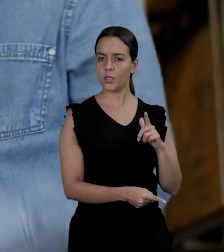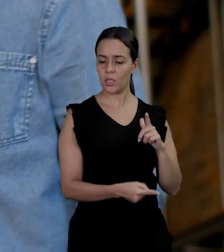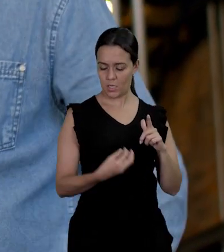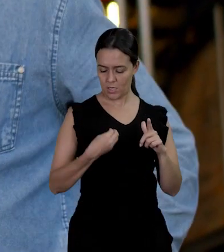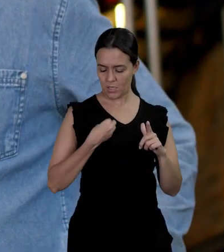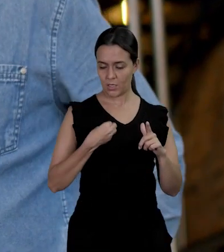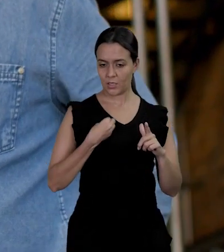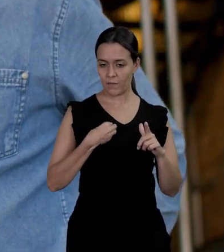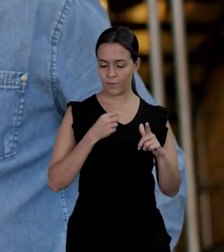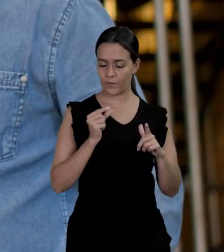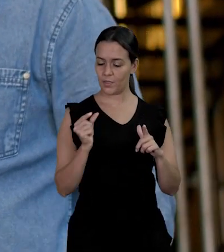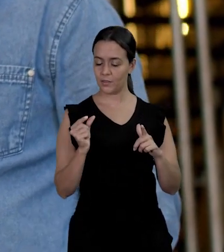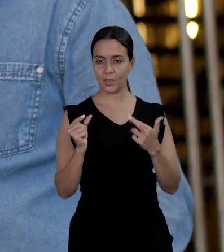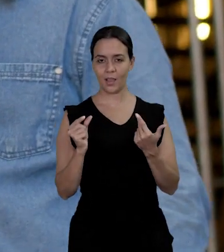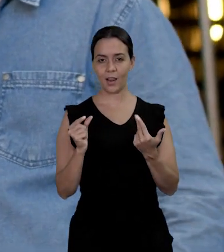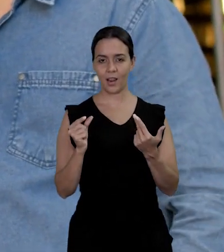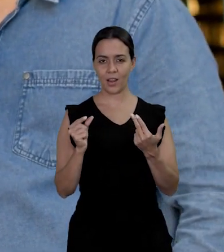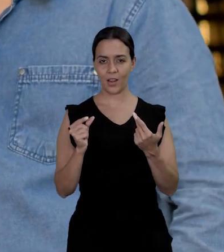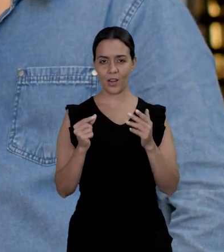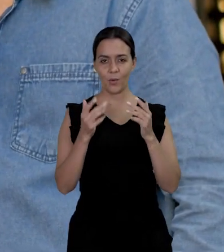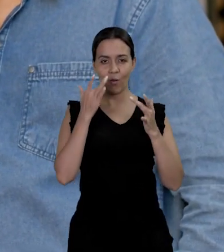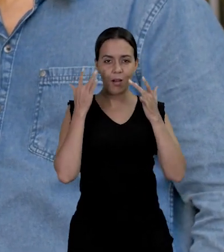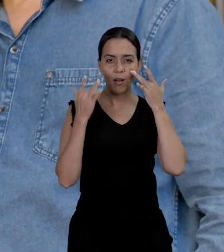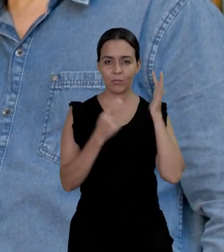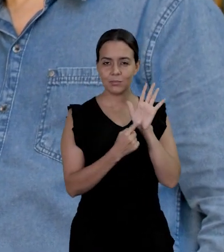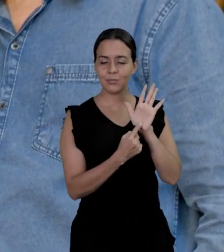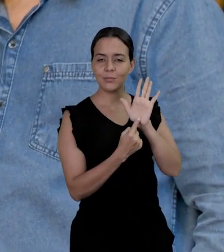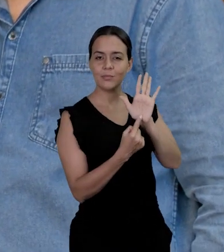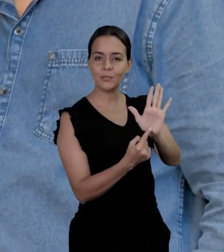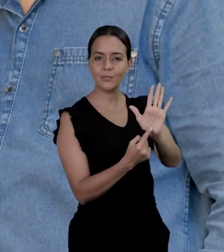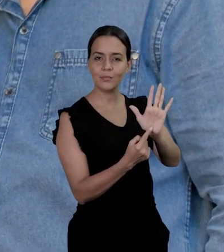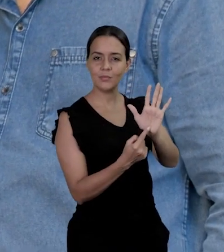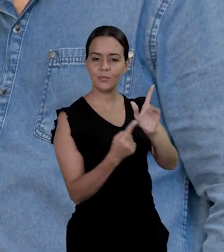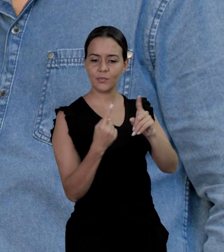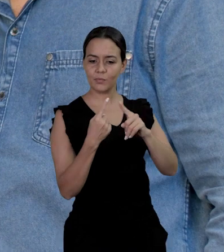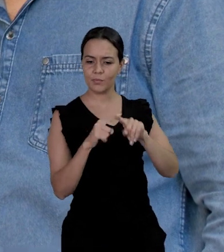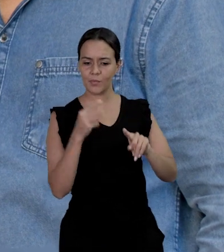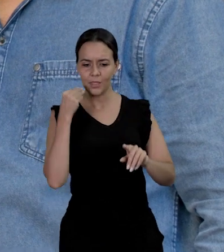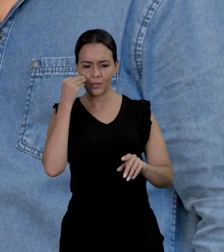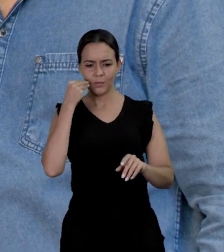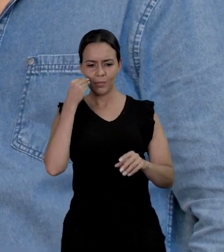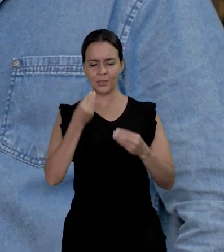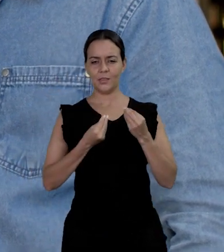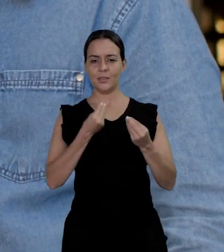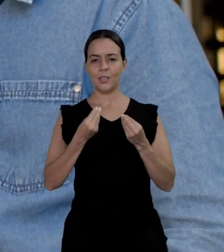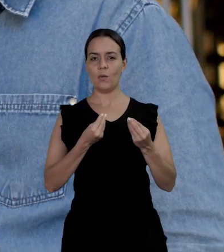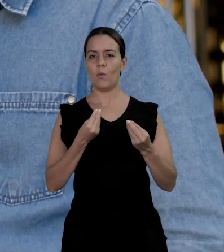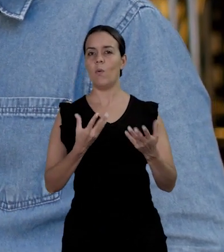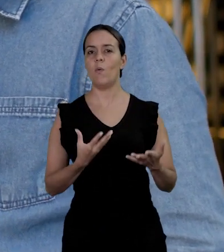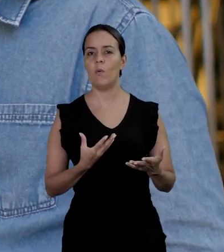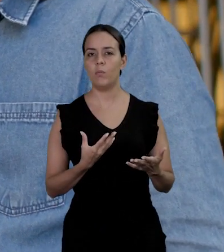de que uma parcela de nossa vida está empenhada em cena, nós não acharíamos necessário levar mais longe a experiência".